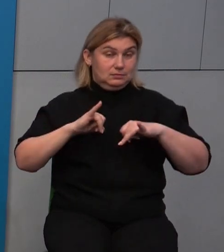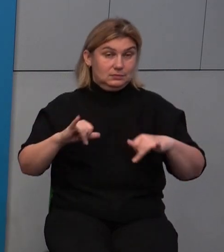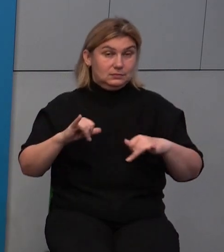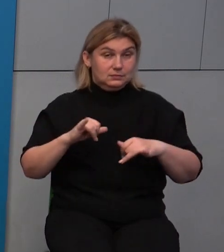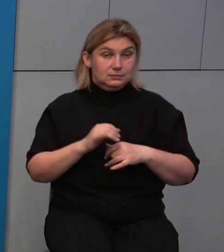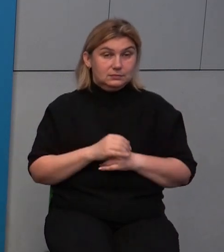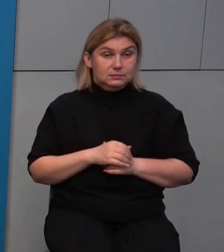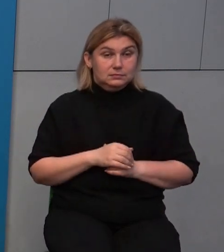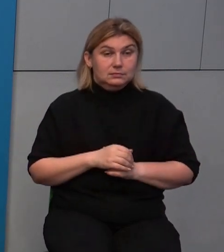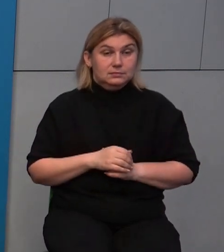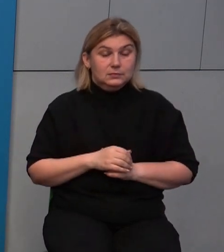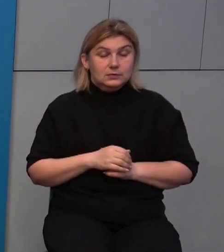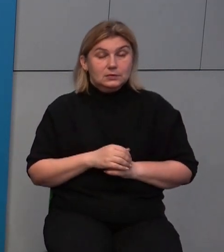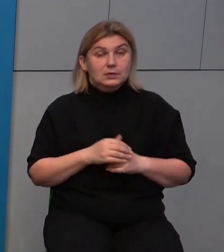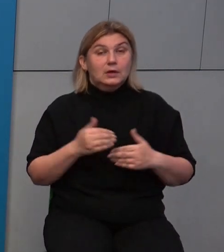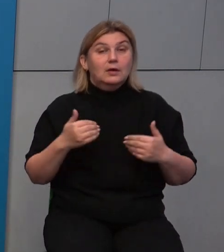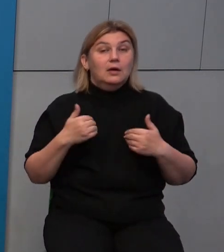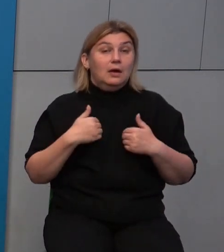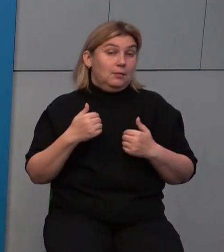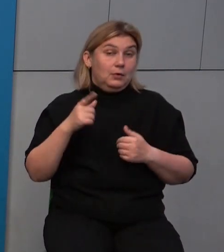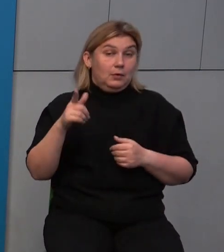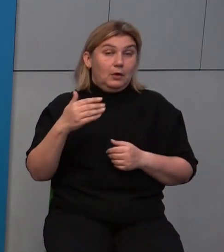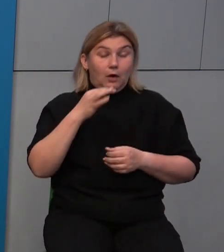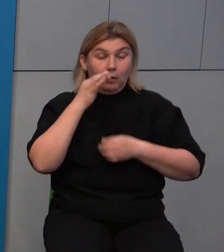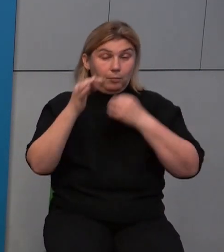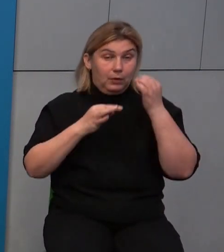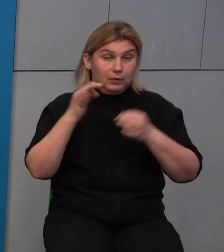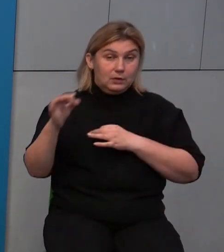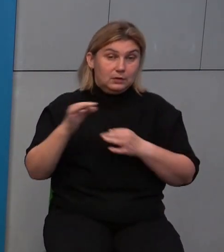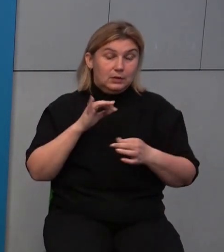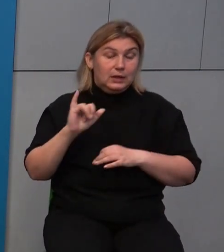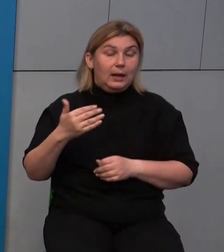żeby opowiedzieć tę historię tak, jak ona była.